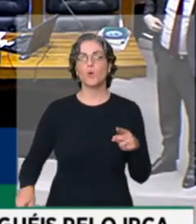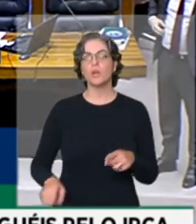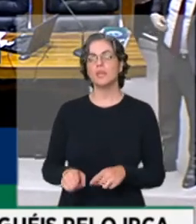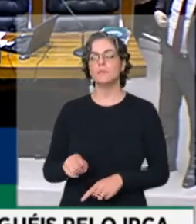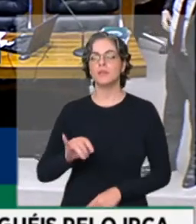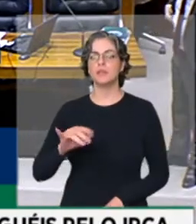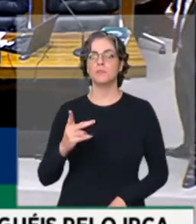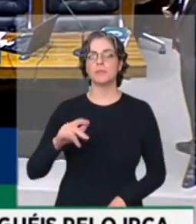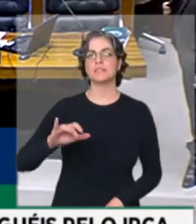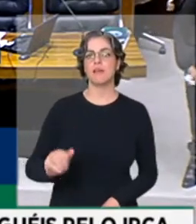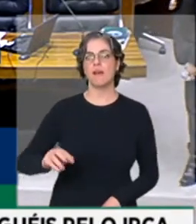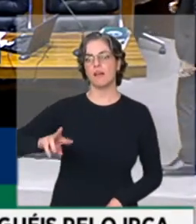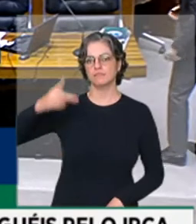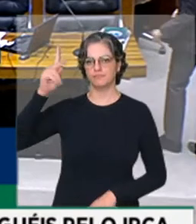ALUGUÉIS QUE É O ÍNDICE DE